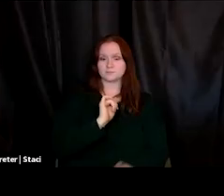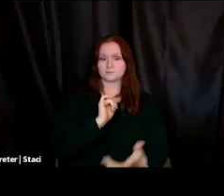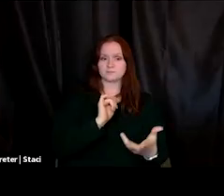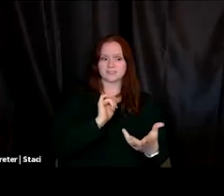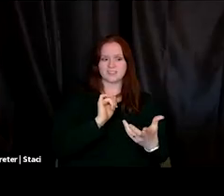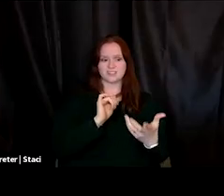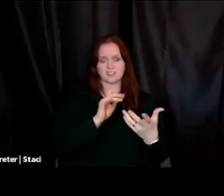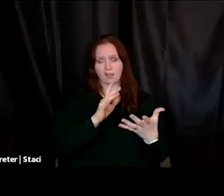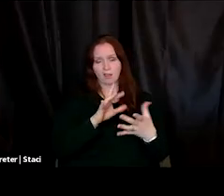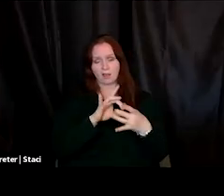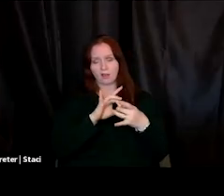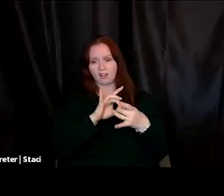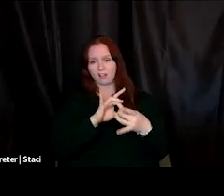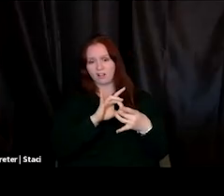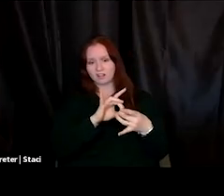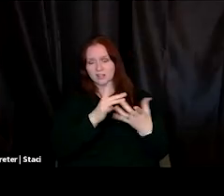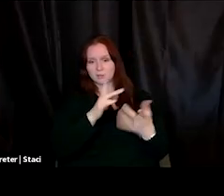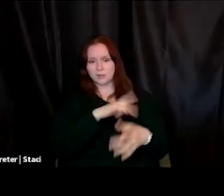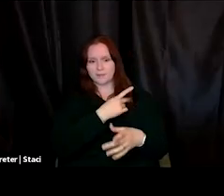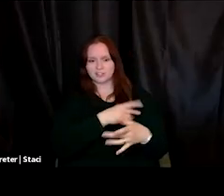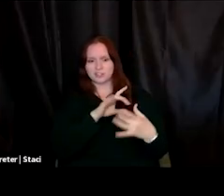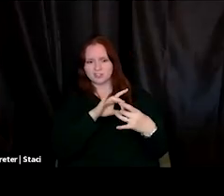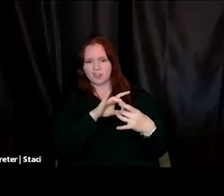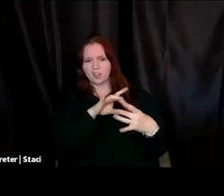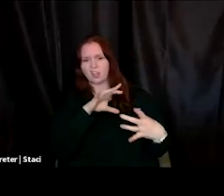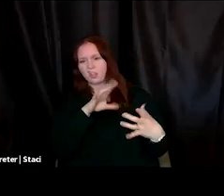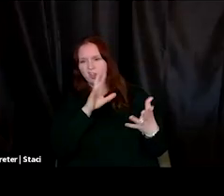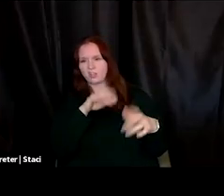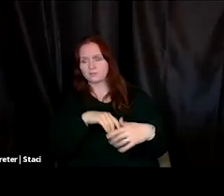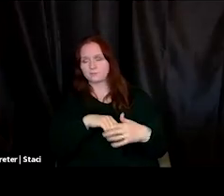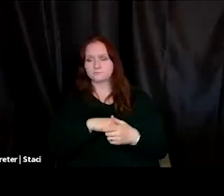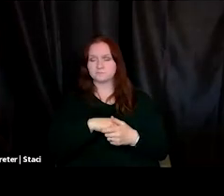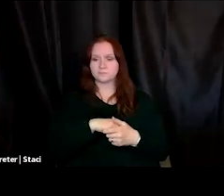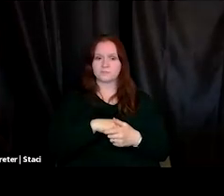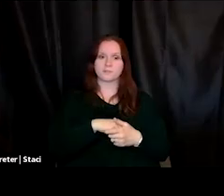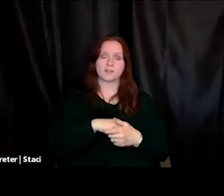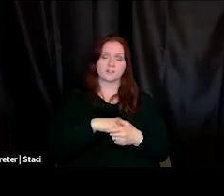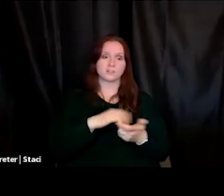Otros factores como esperar en una sala de espera